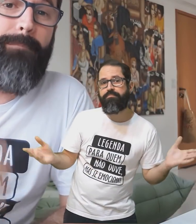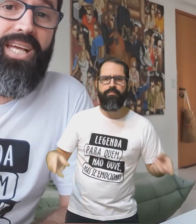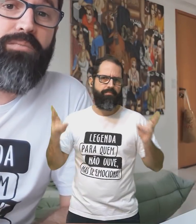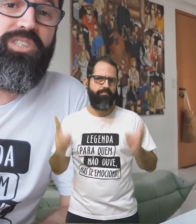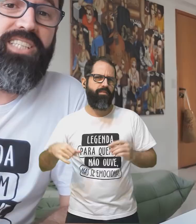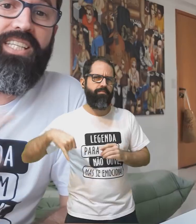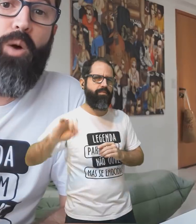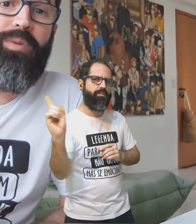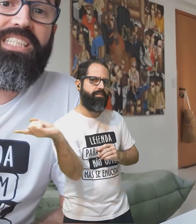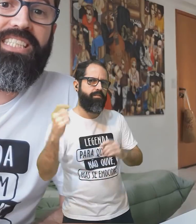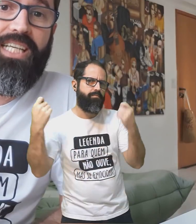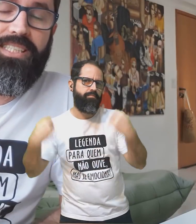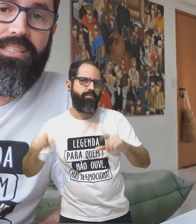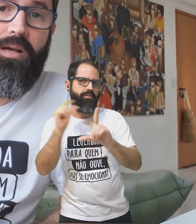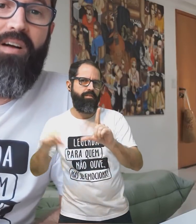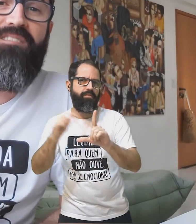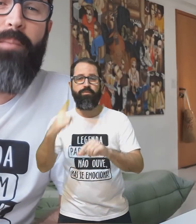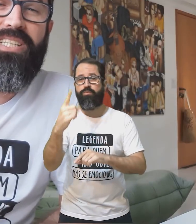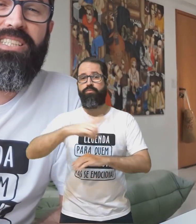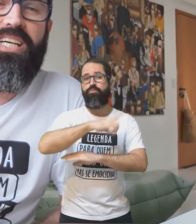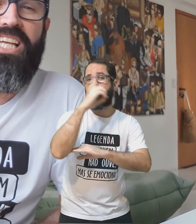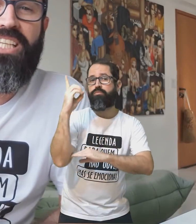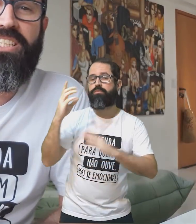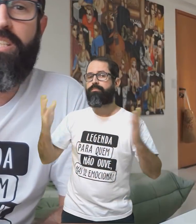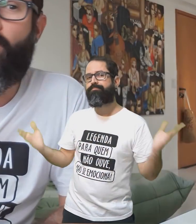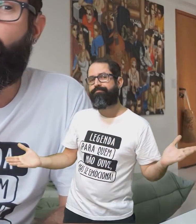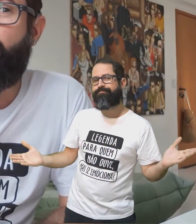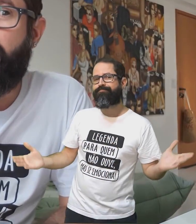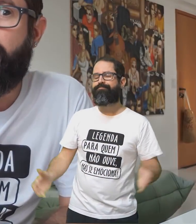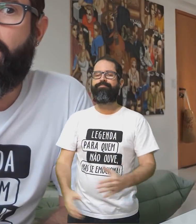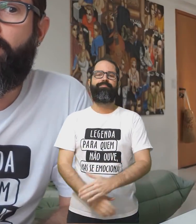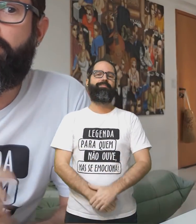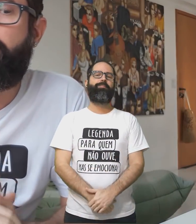Mesmo se não precisasse, vai precisar de legenda um dia, não?